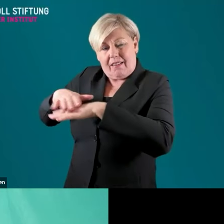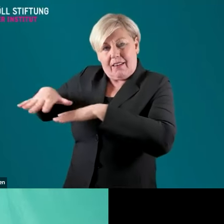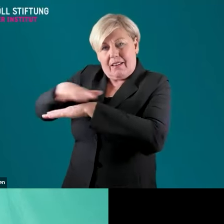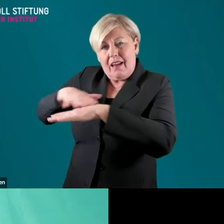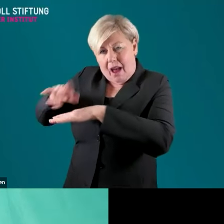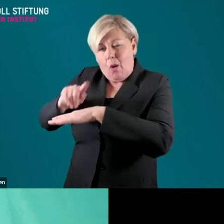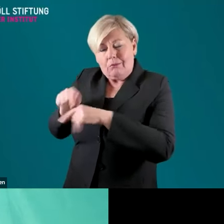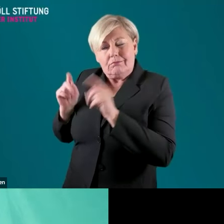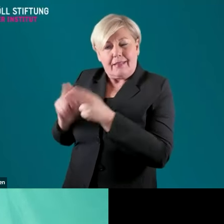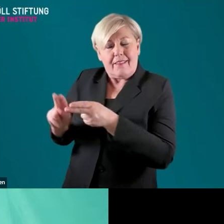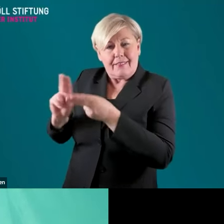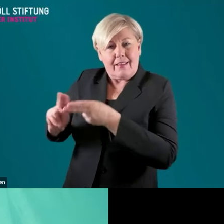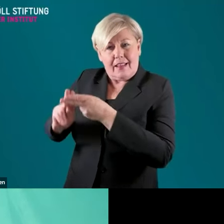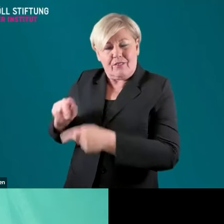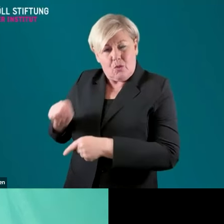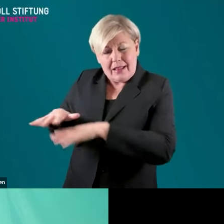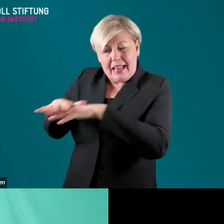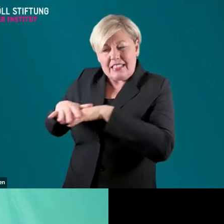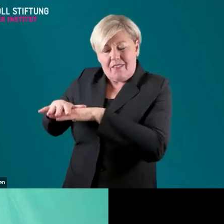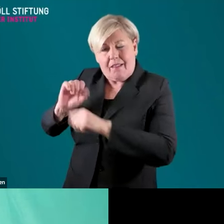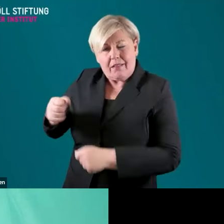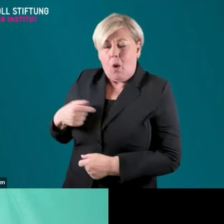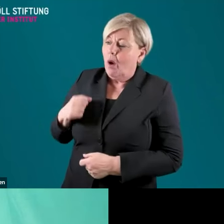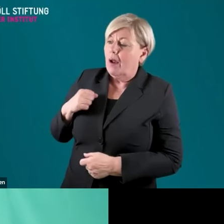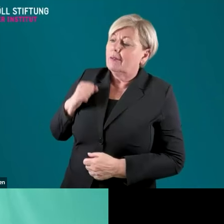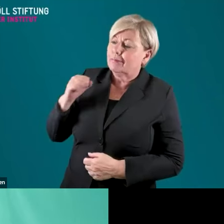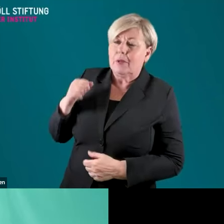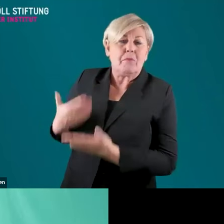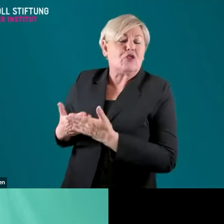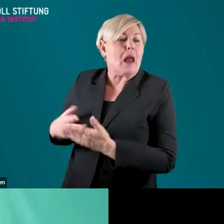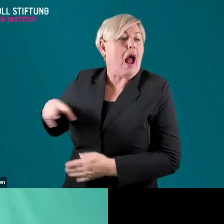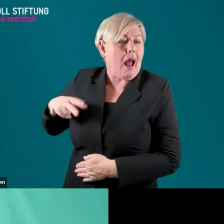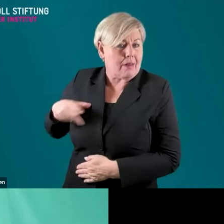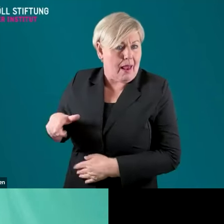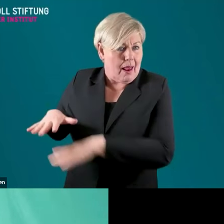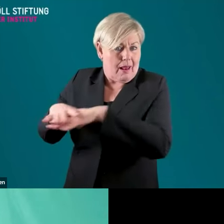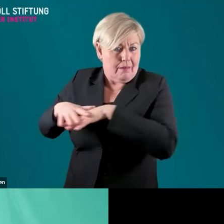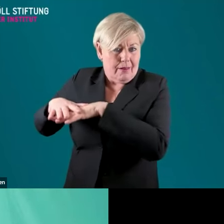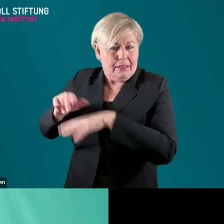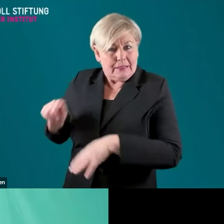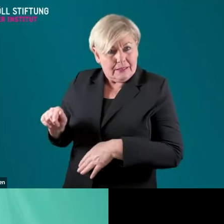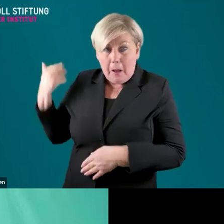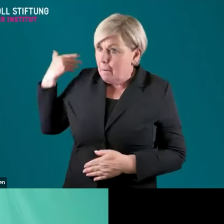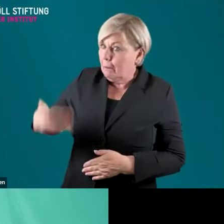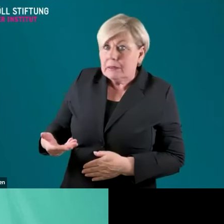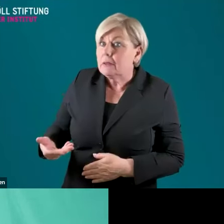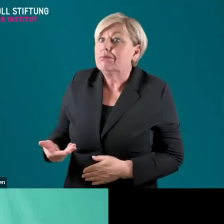Und dann kann man auch diese Netzwerke markieren. Also, gerade dieses Adelsnetzwerk. Das ist ja bislang überhaupt nicht im Blick.